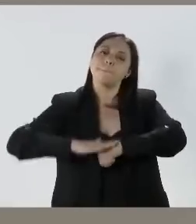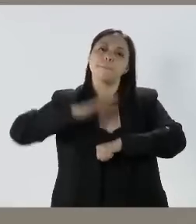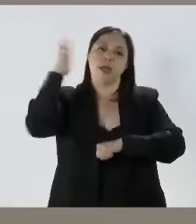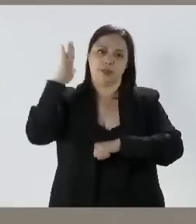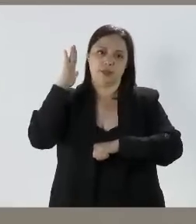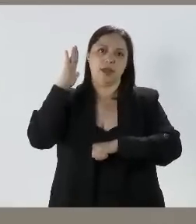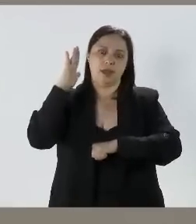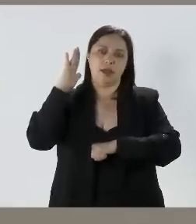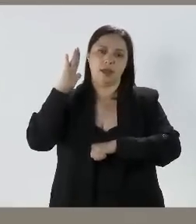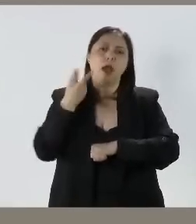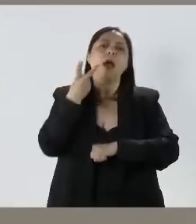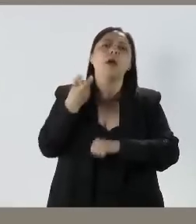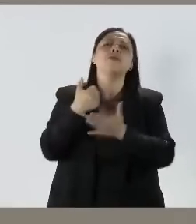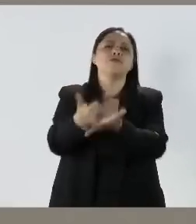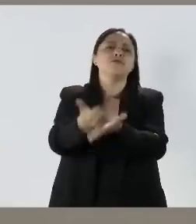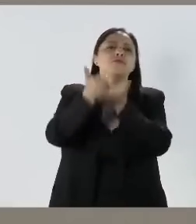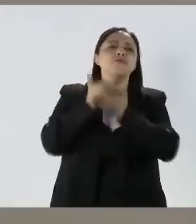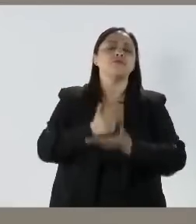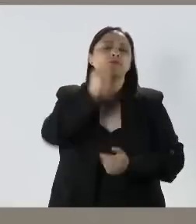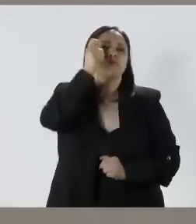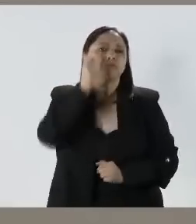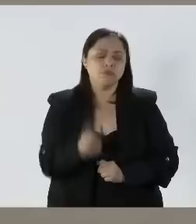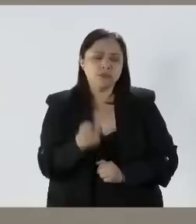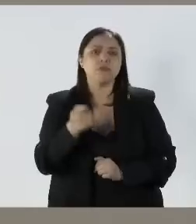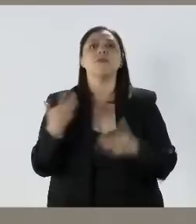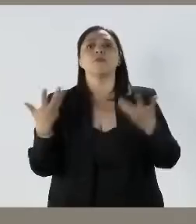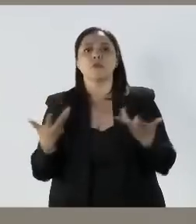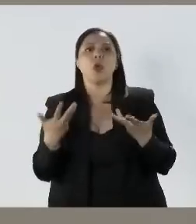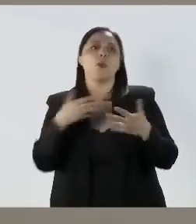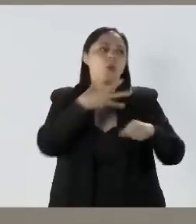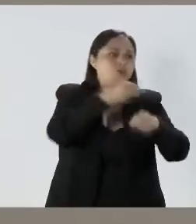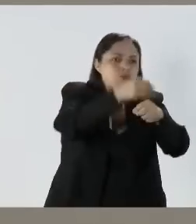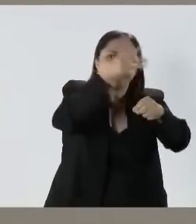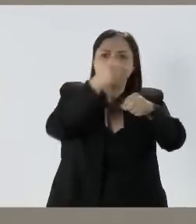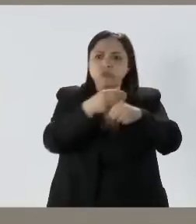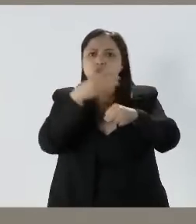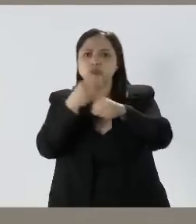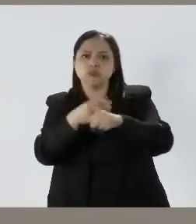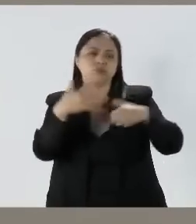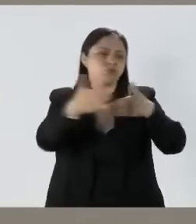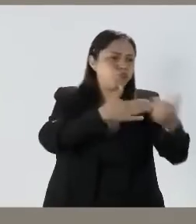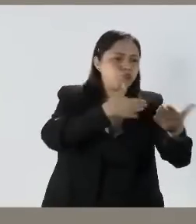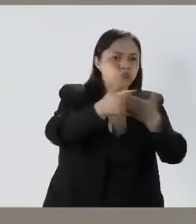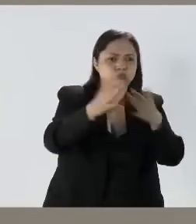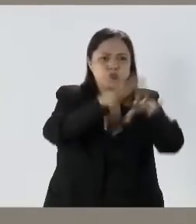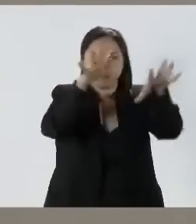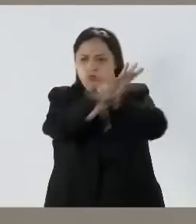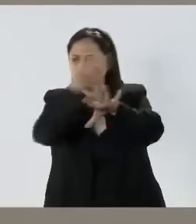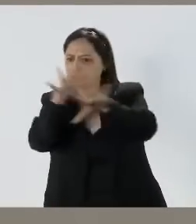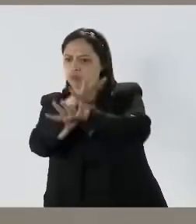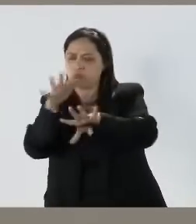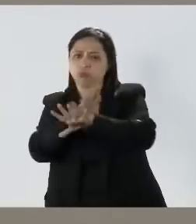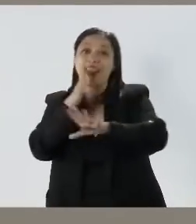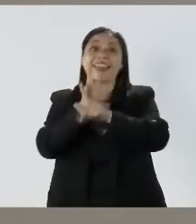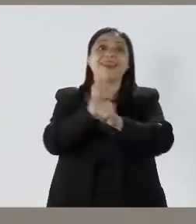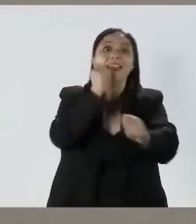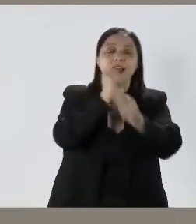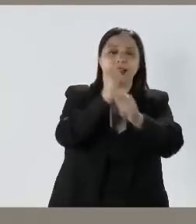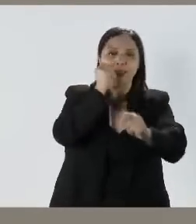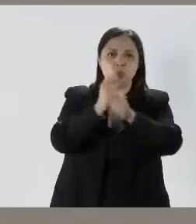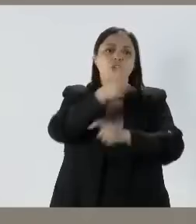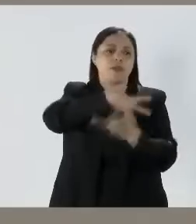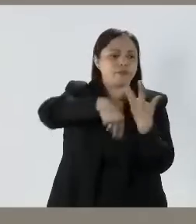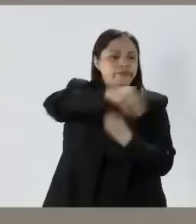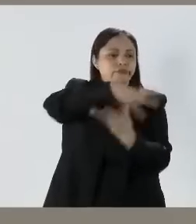nos permitirá modernizar y construir más y mejor transporte público sustentable eficiente y seguro